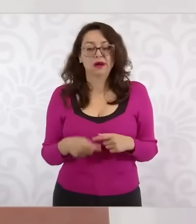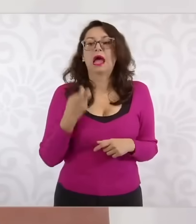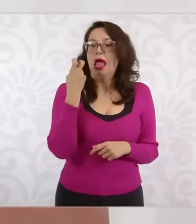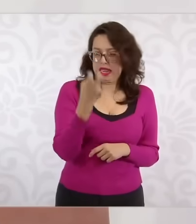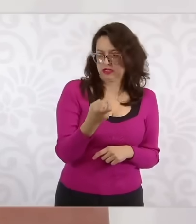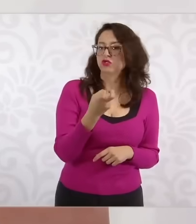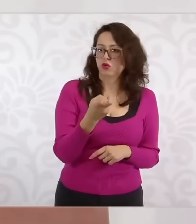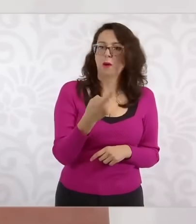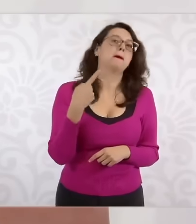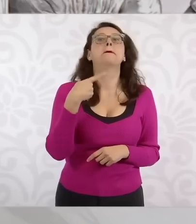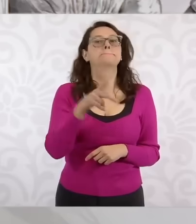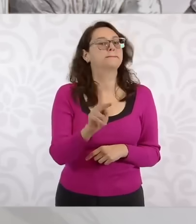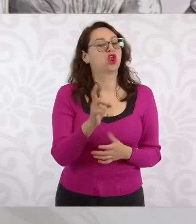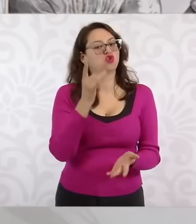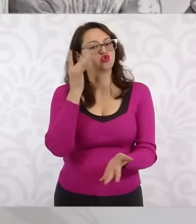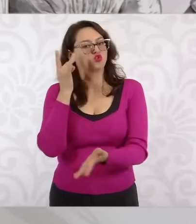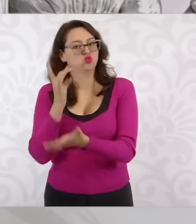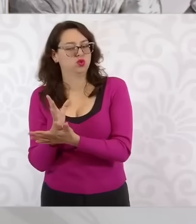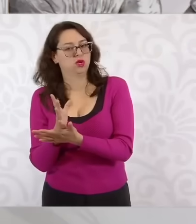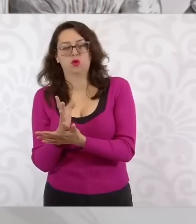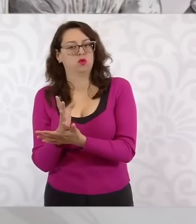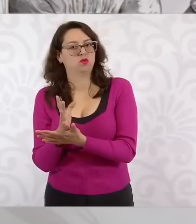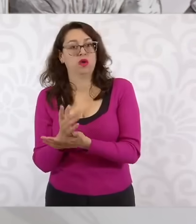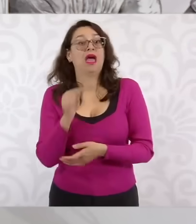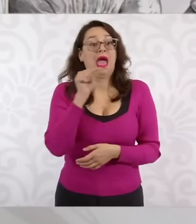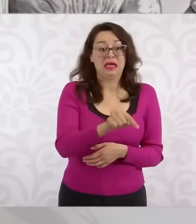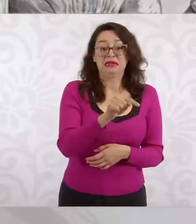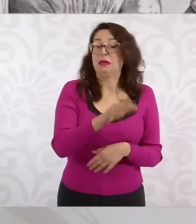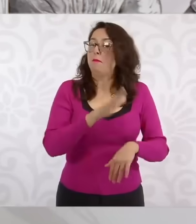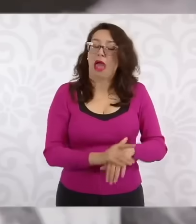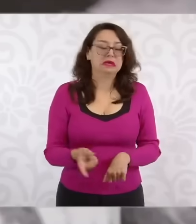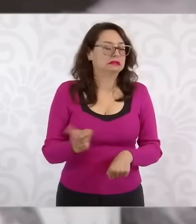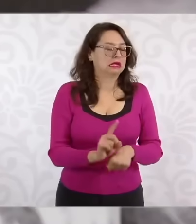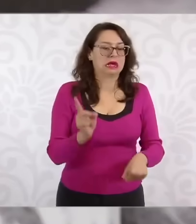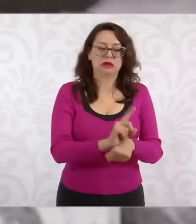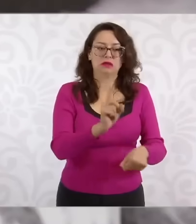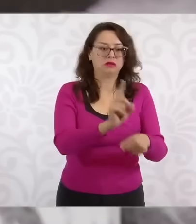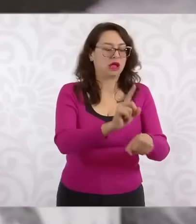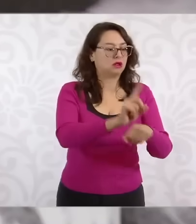más aseguramientos de arma de fuego, de drogas, def artefactos explosivos y ha sido progresivo.